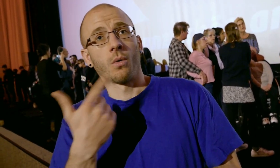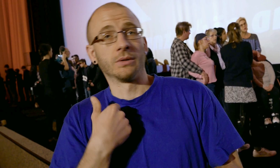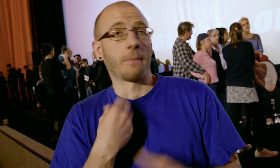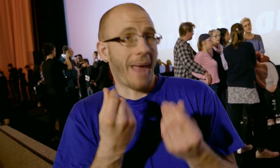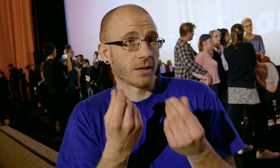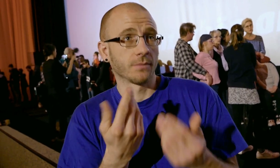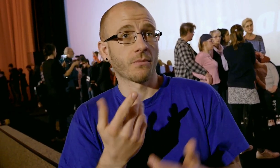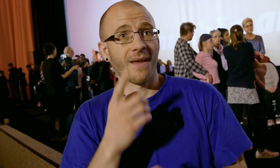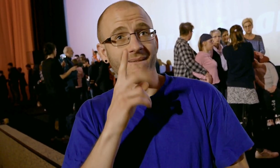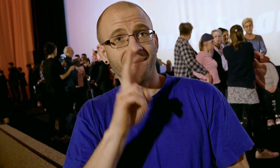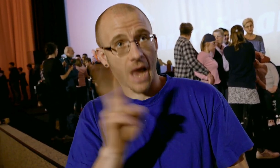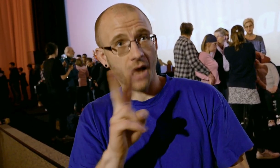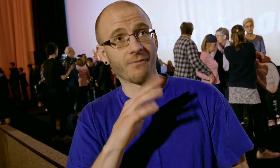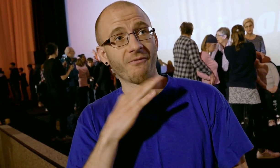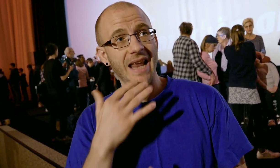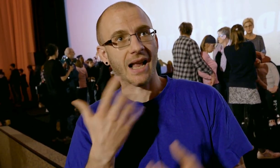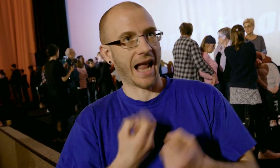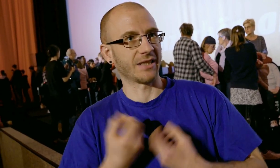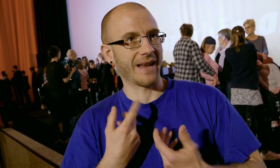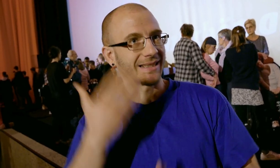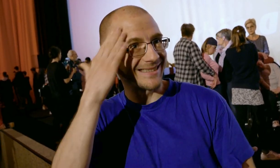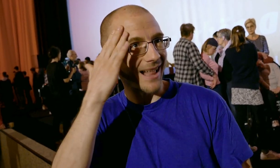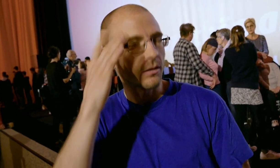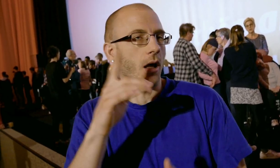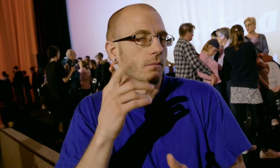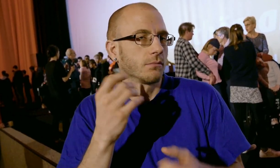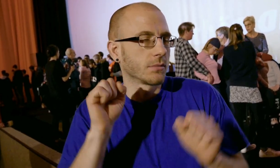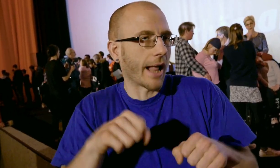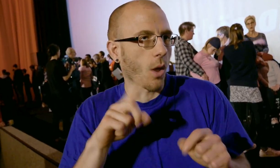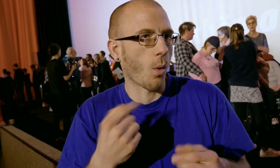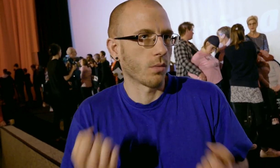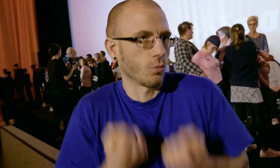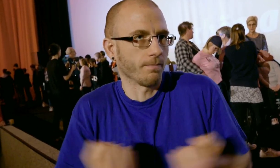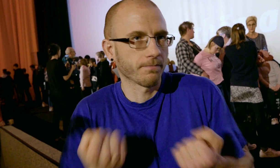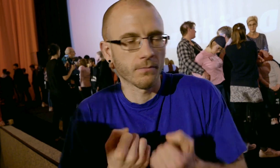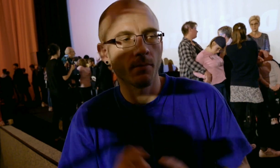Ich habe das Gefühl, durch Kreativität und Übung